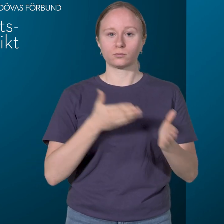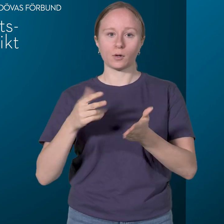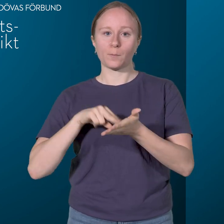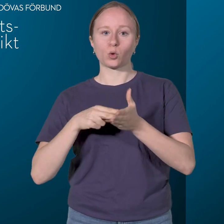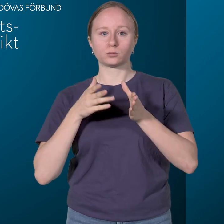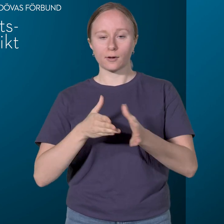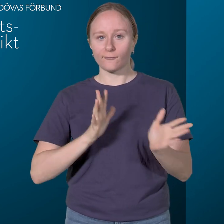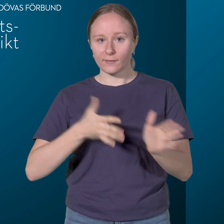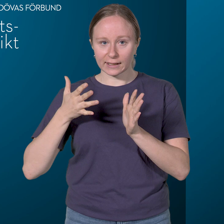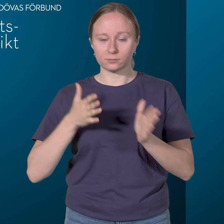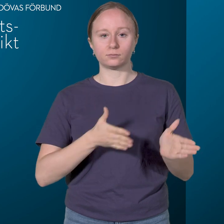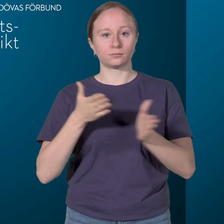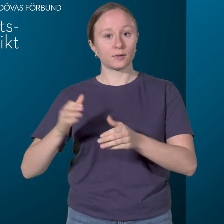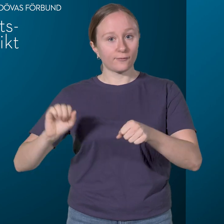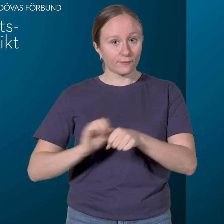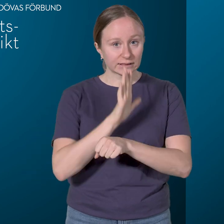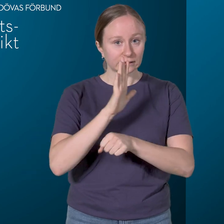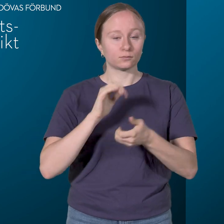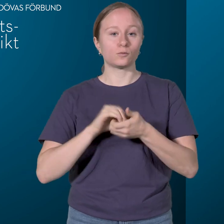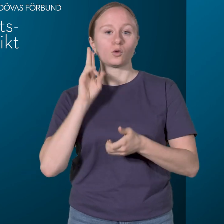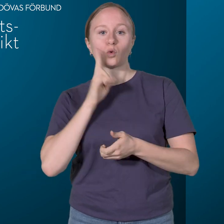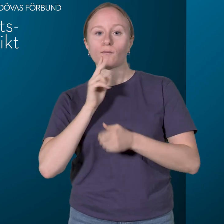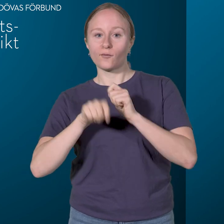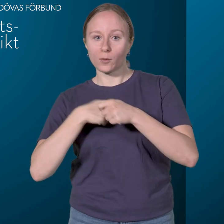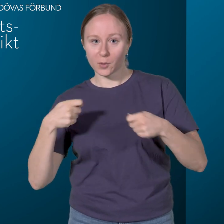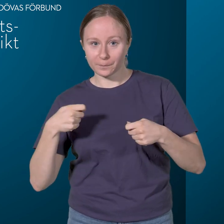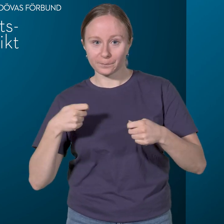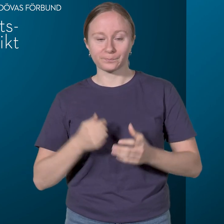projekt VIKKE, Finlandssvenska teckenspråkiga rf och Dövas Förbund.